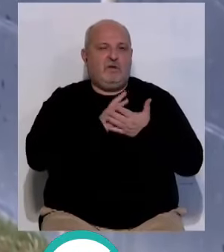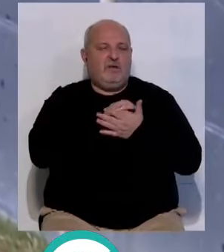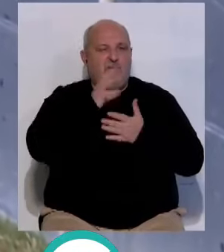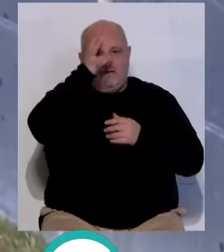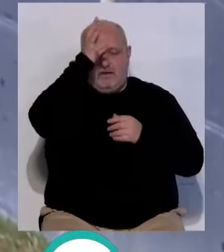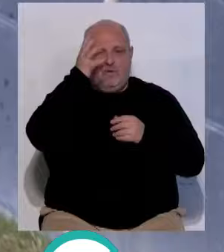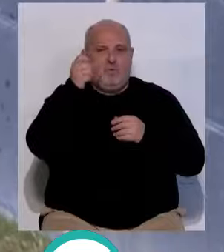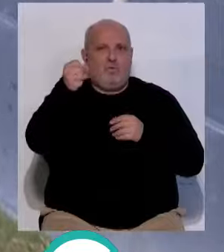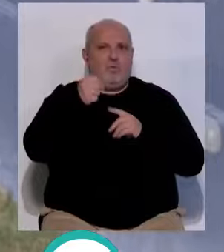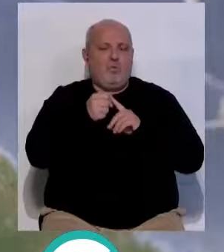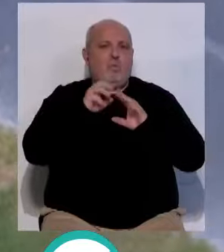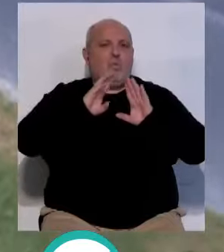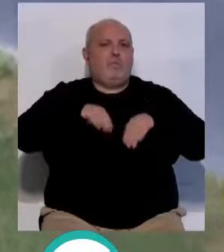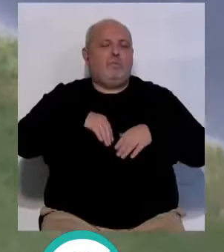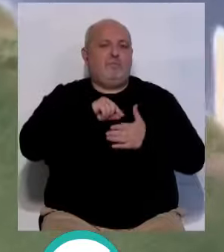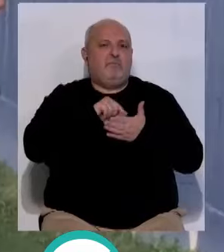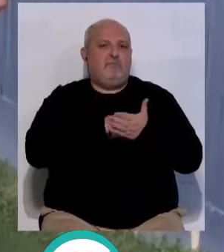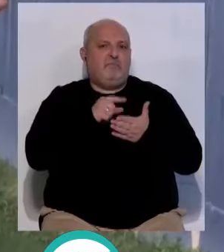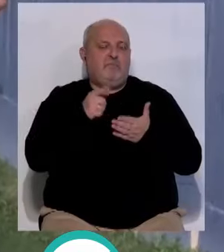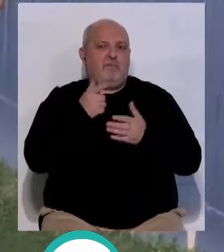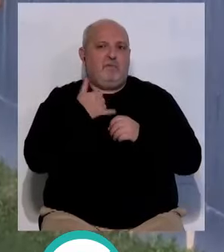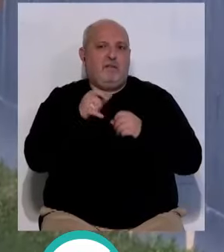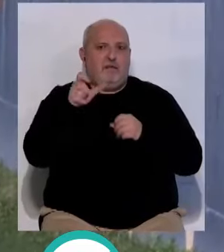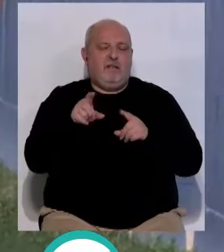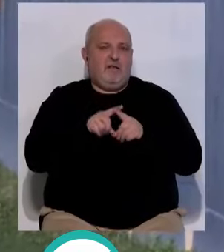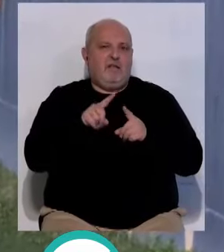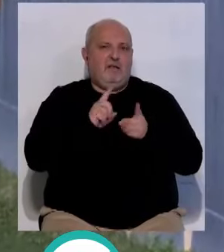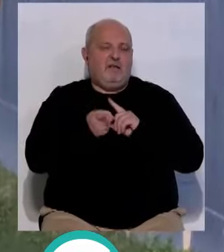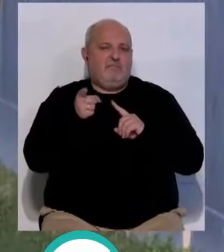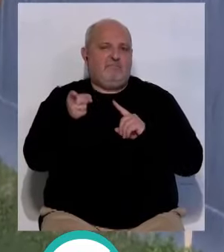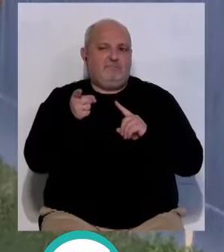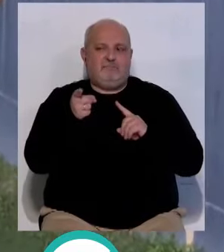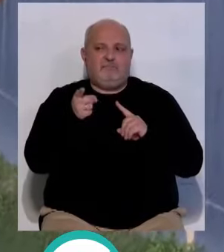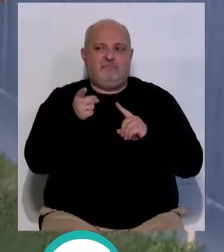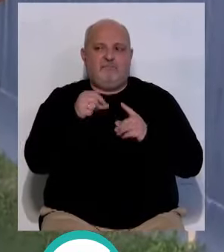espera el último fichaje el del entero centro y para nosotros fue eh esperar un central que todo